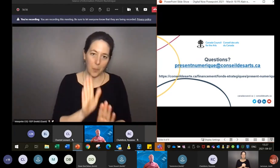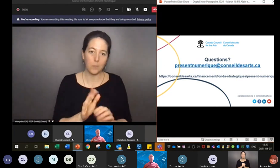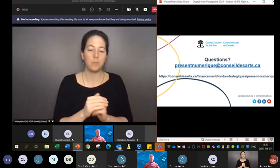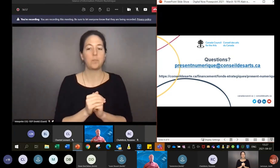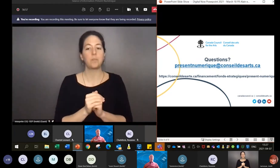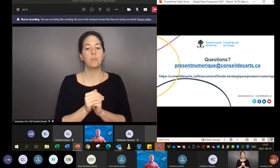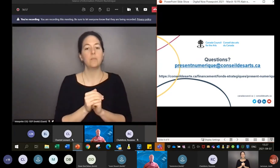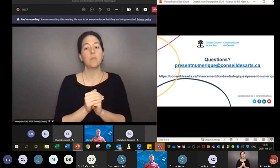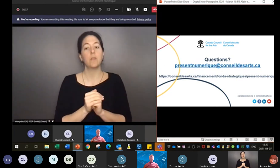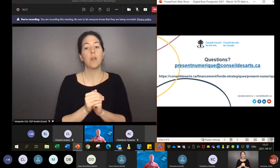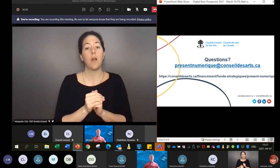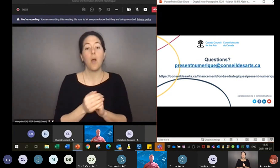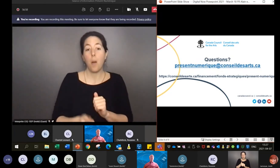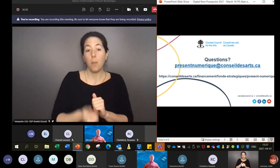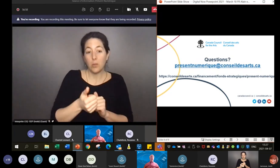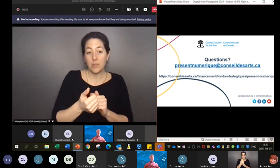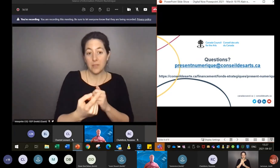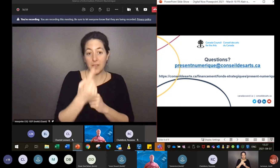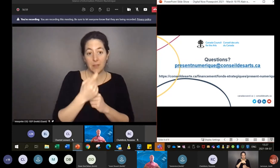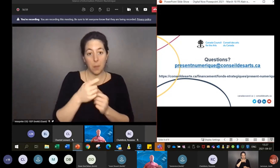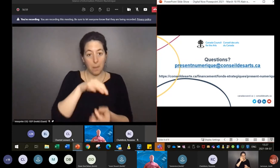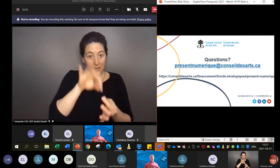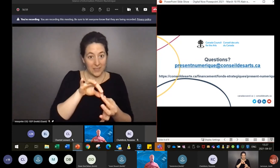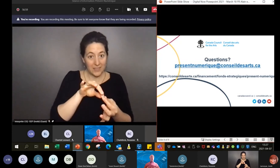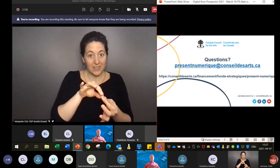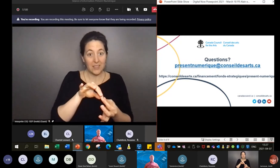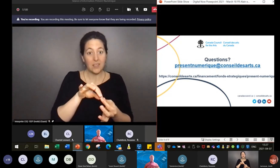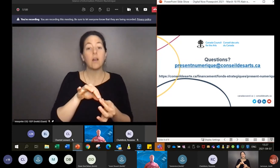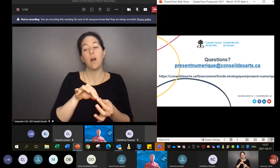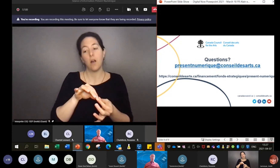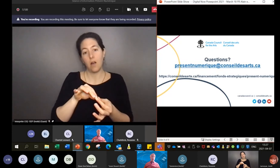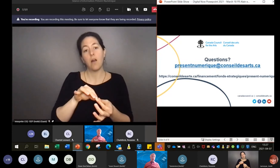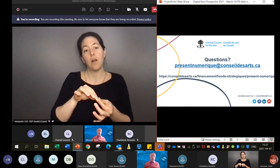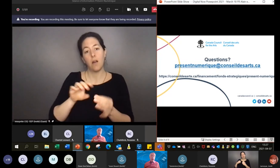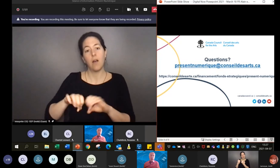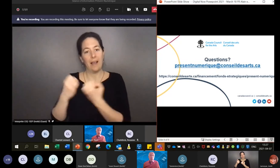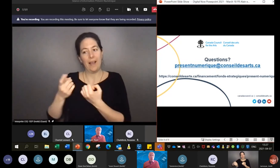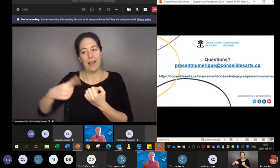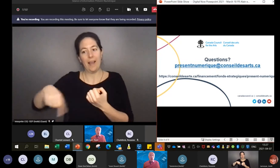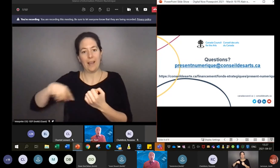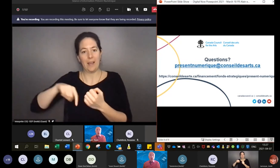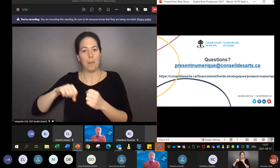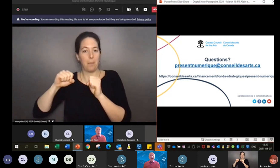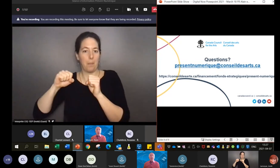questions sont précises,